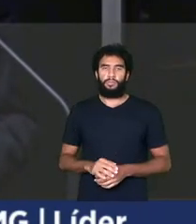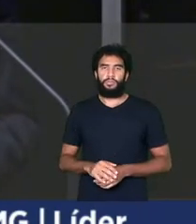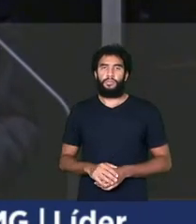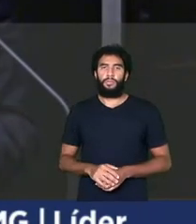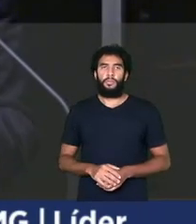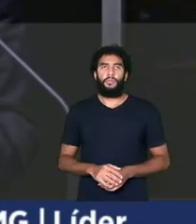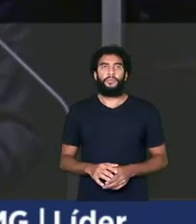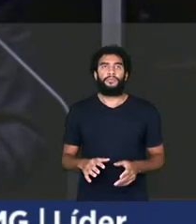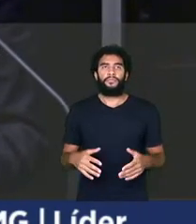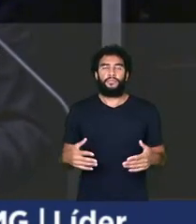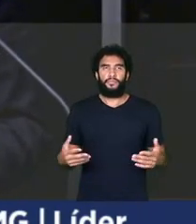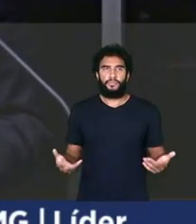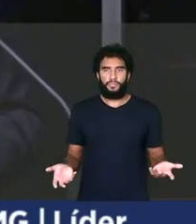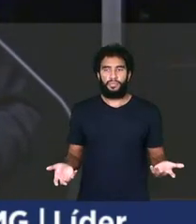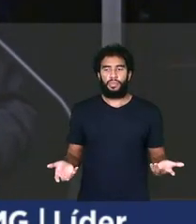RIQUEZAS NO PLANETA TERRA.